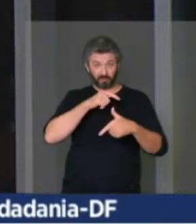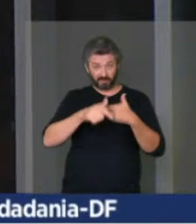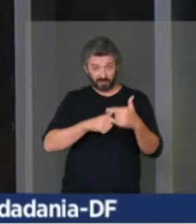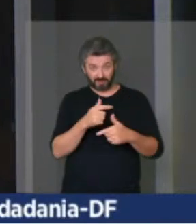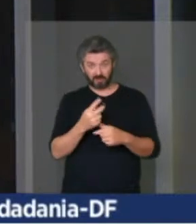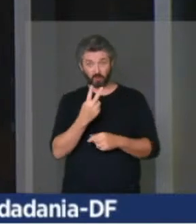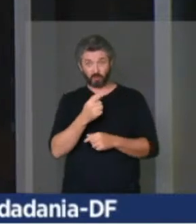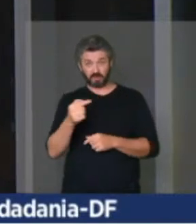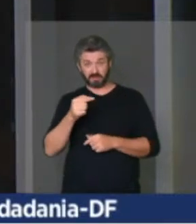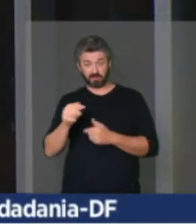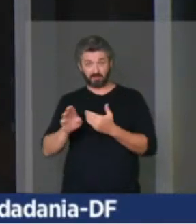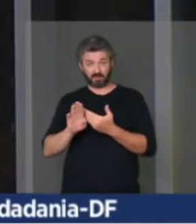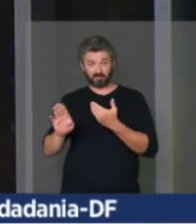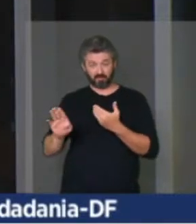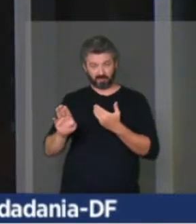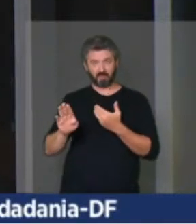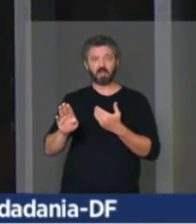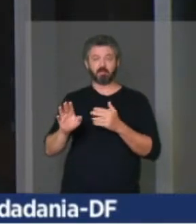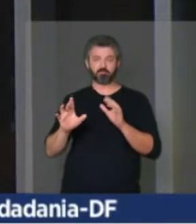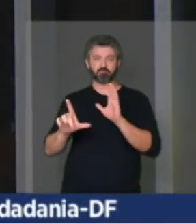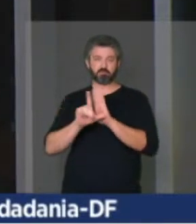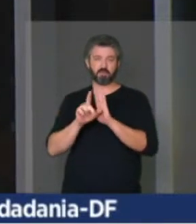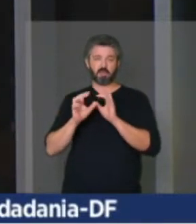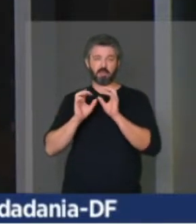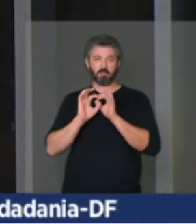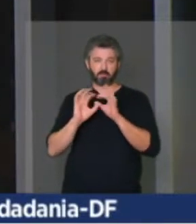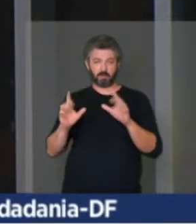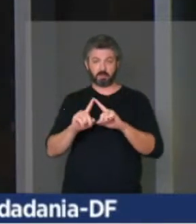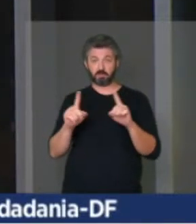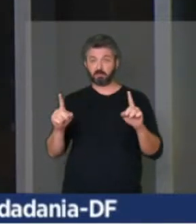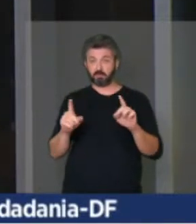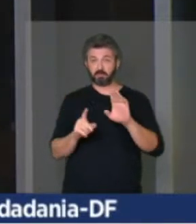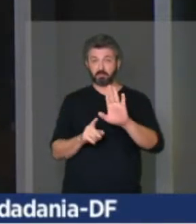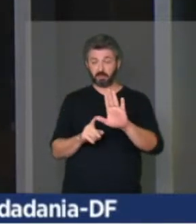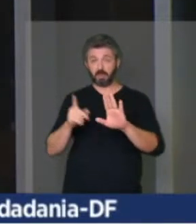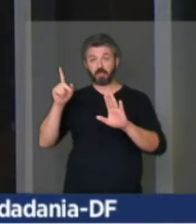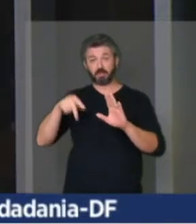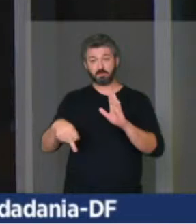FAZ PARTE DESSE PROCESSO DE SUPERAÇÃO DO LUTO. NÓS